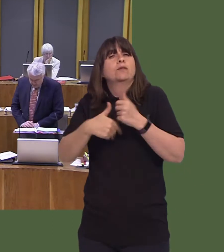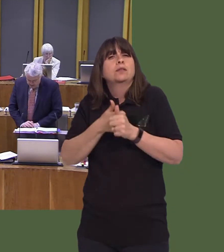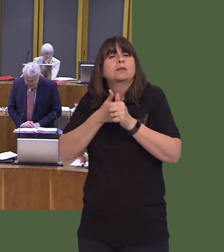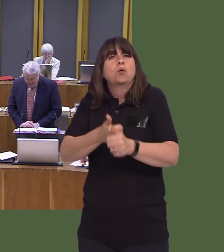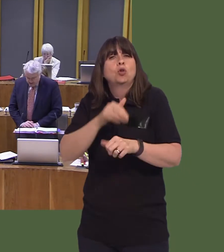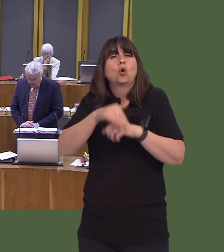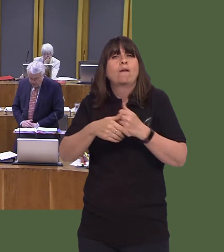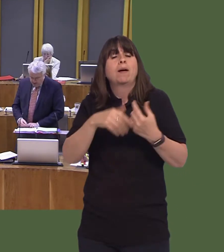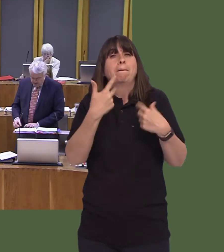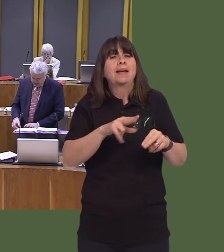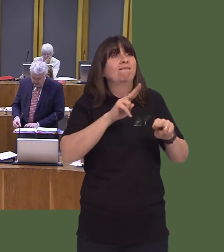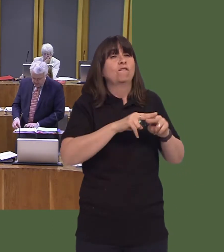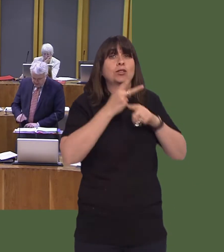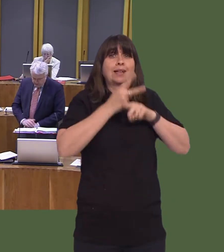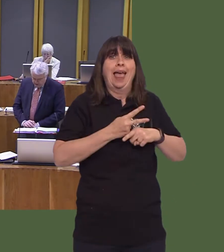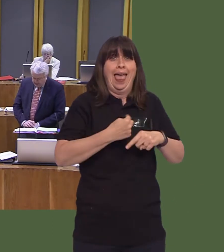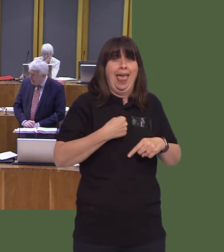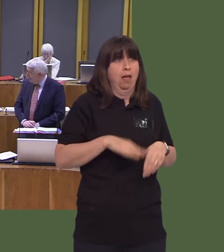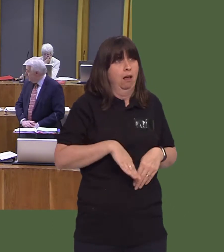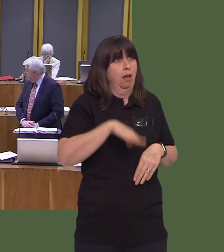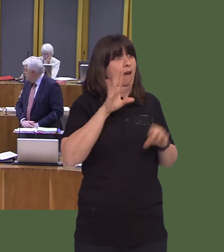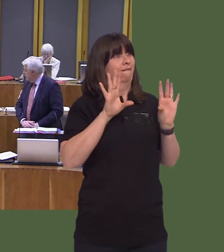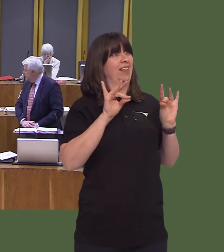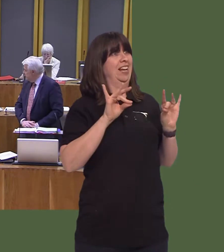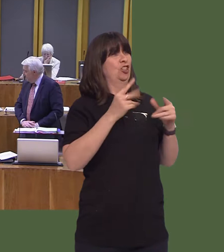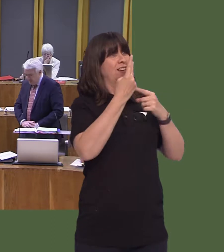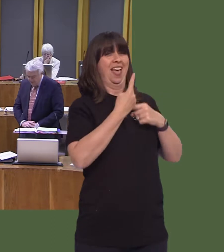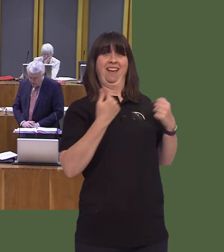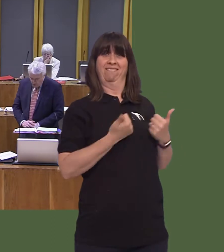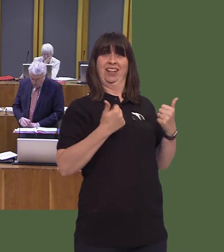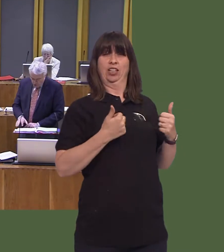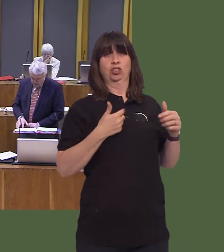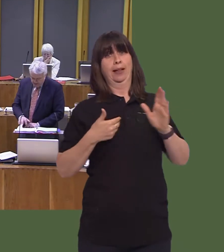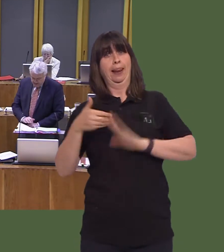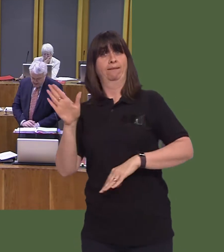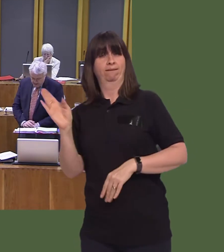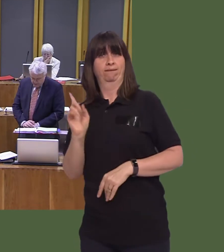independent adulthood and successful futures is a key commitment in 'Prosperity for All'.